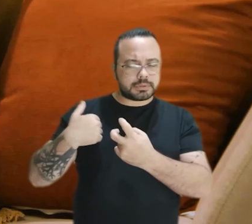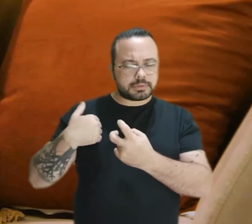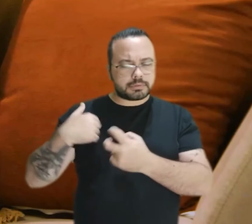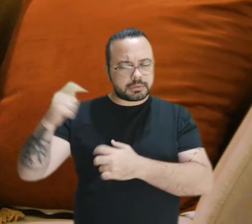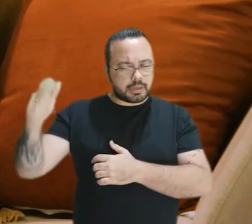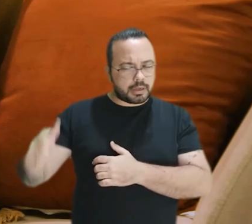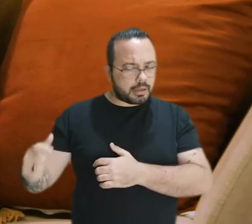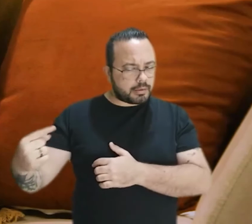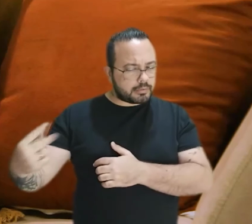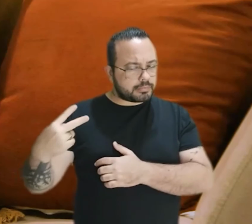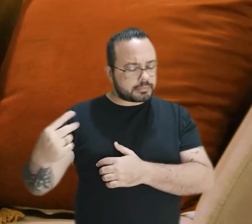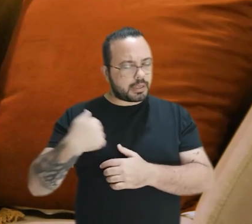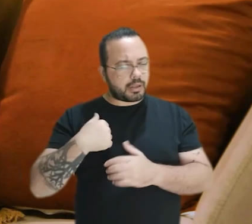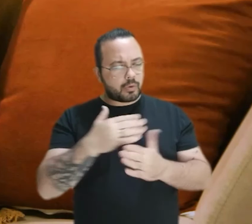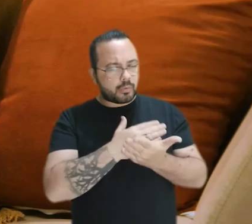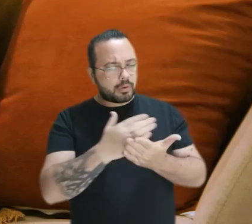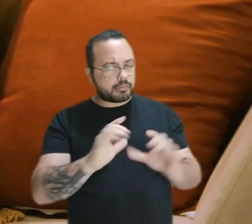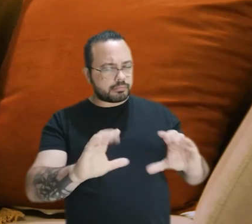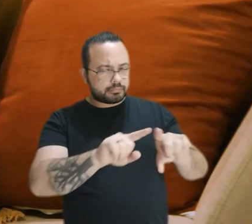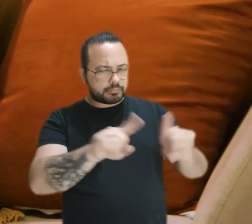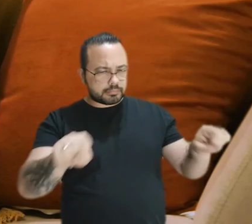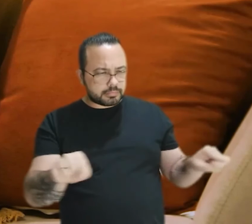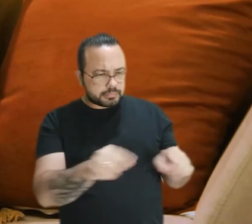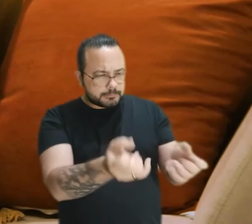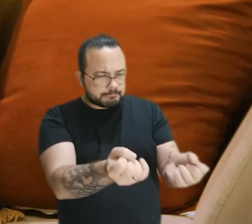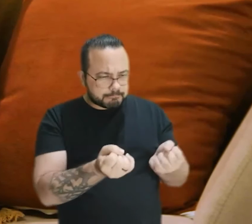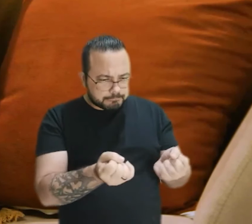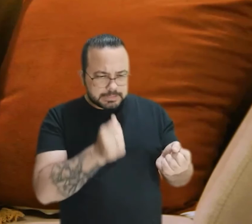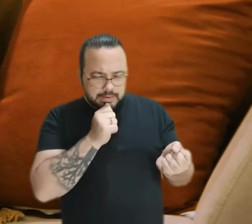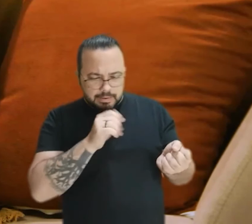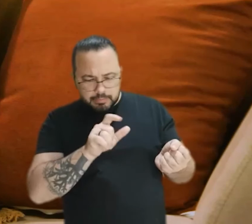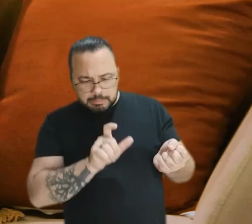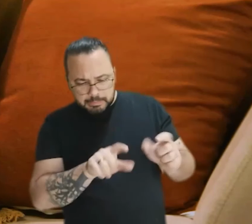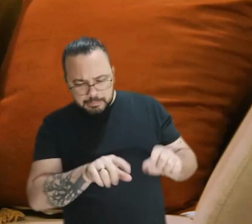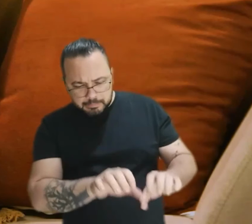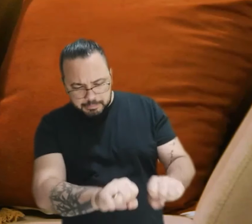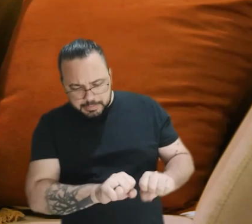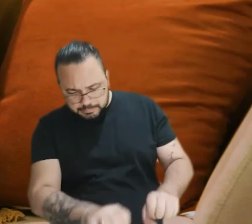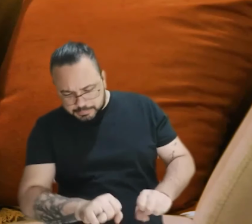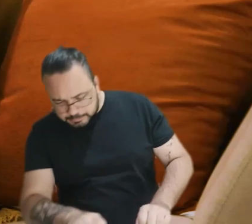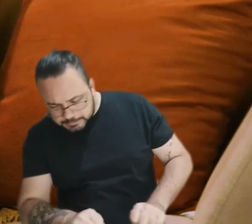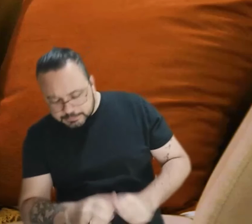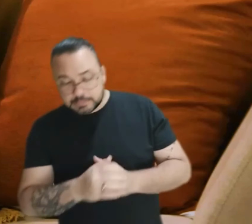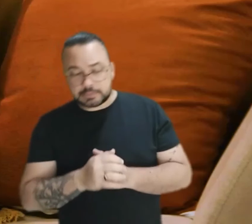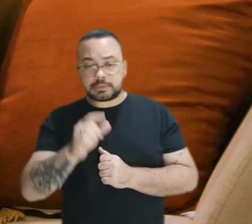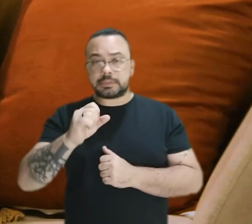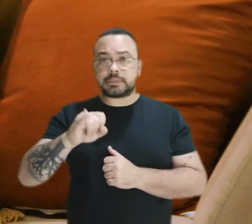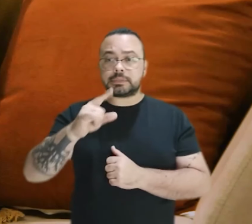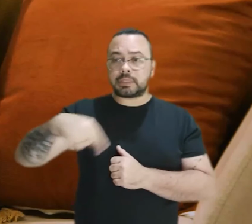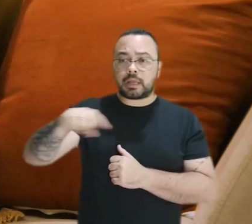Comecei pela gaveta de cima, ainda faltam as outras. Se me pegarem mais uma vez conversando com a voz,